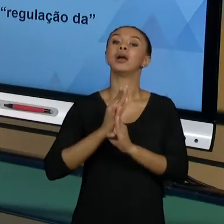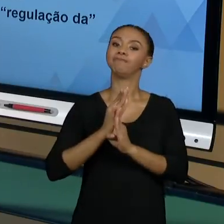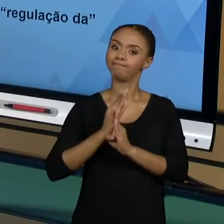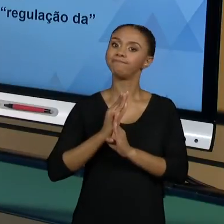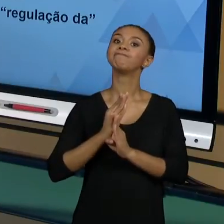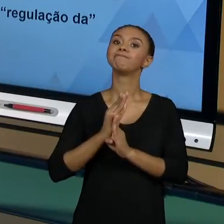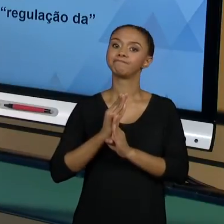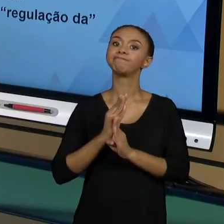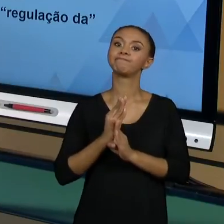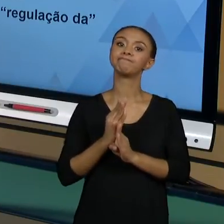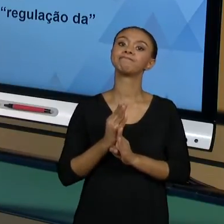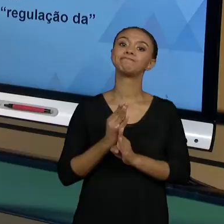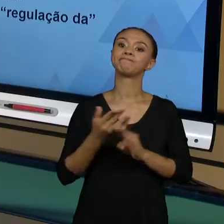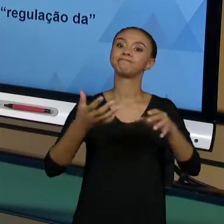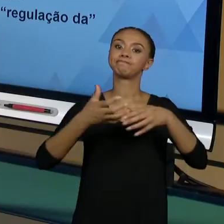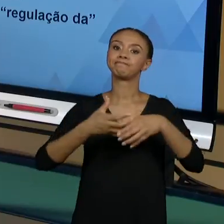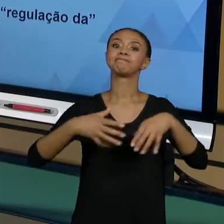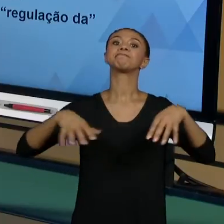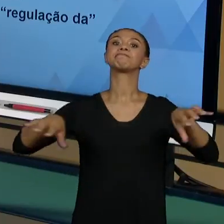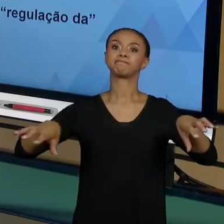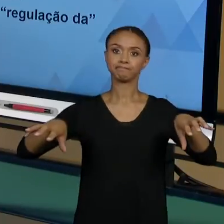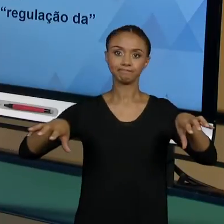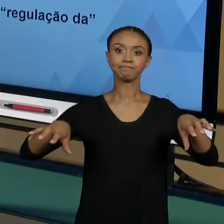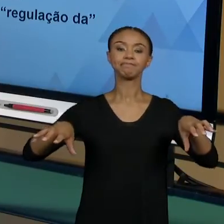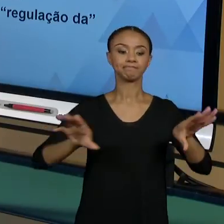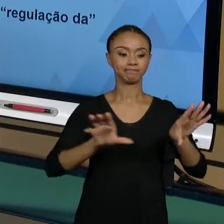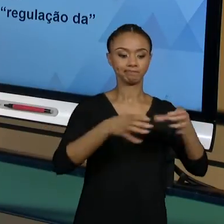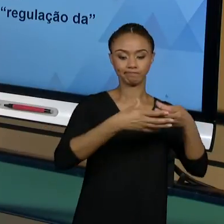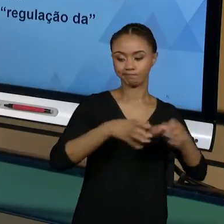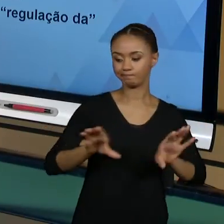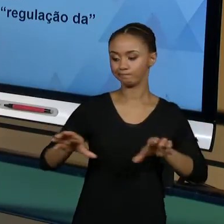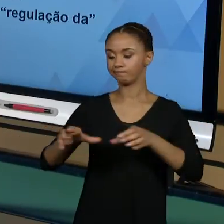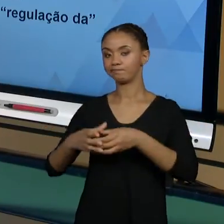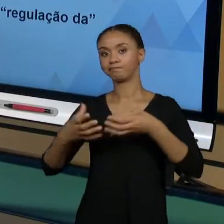ENTRE OS GRUPOS, OU SEJA, UM AGENTE QUE SEGREGA